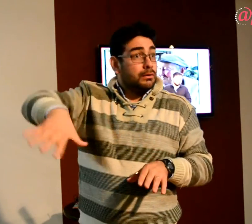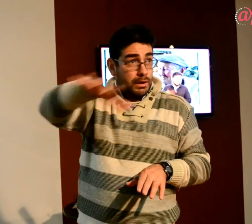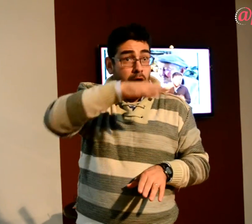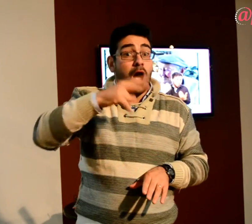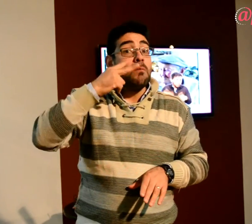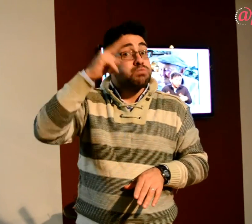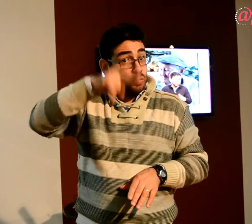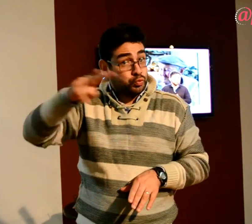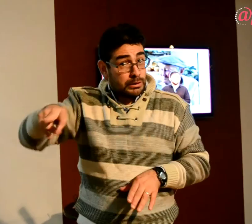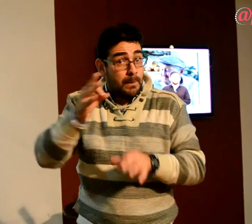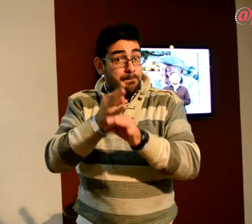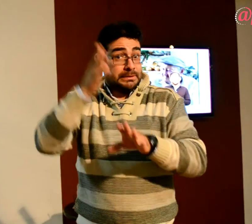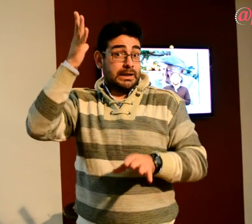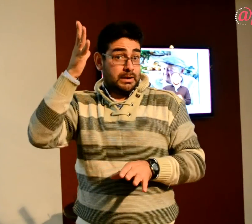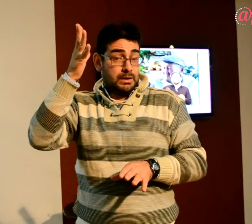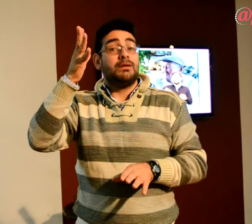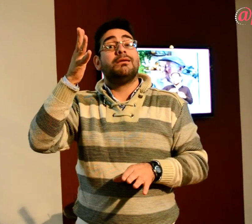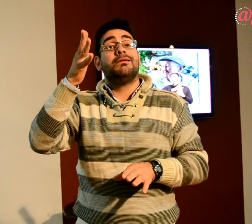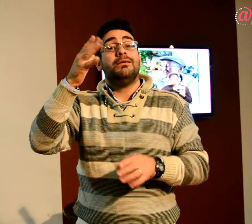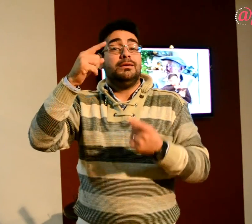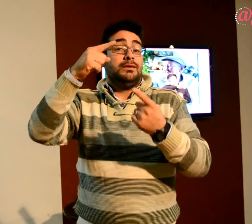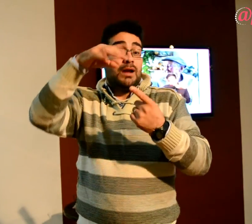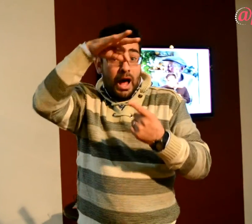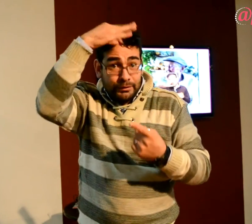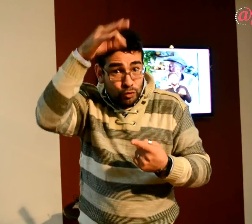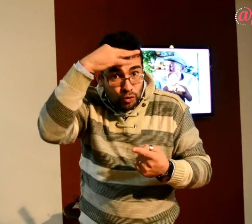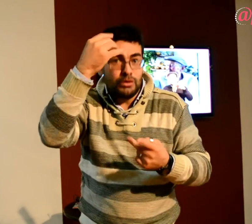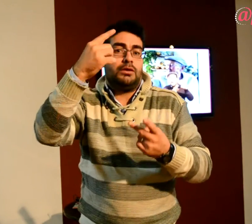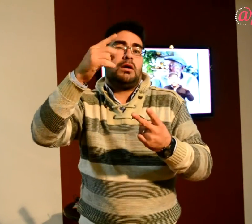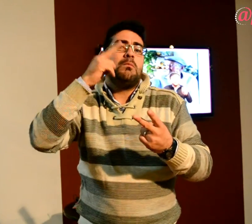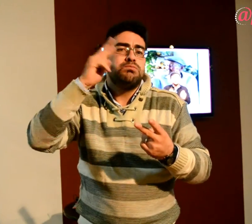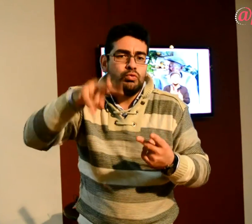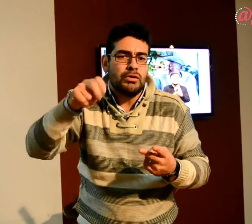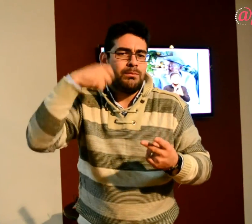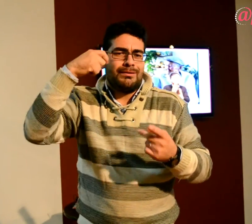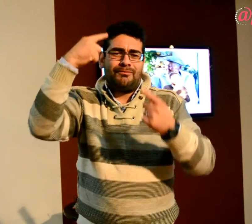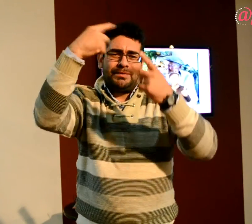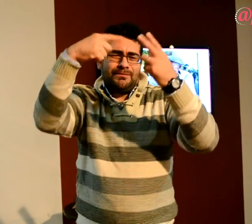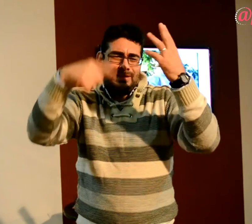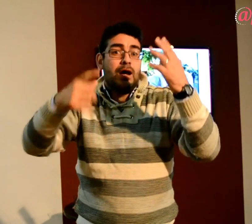En este museo, en los teatros, en los diferentes lugares